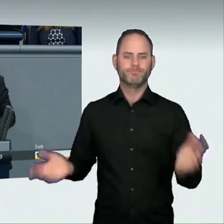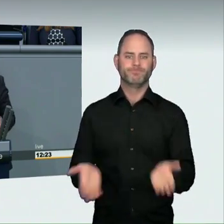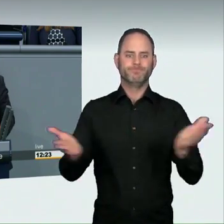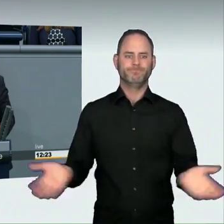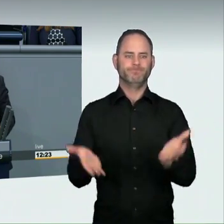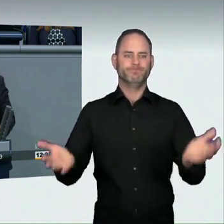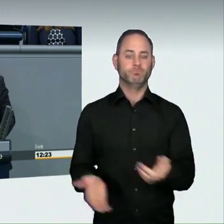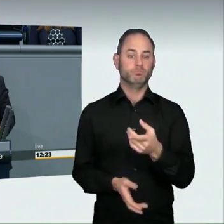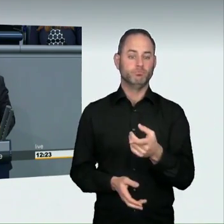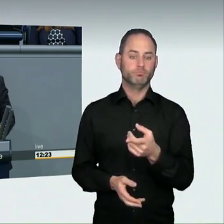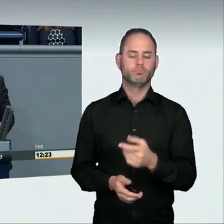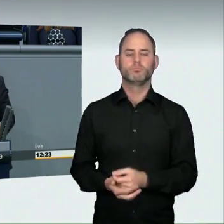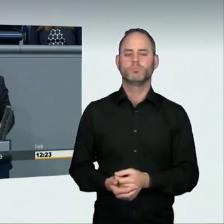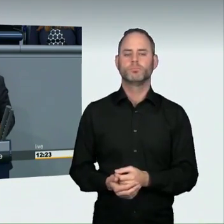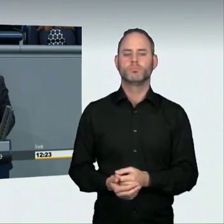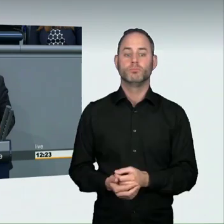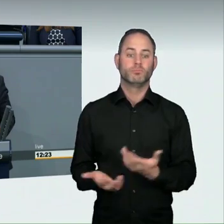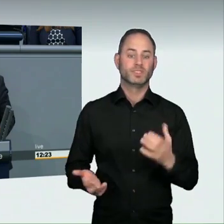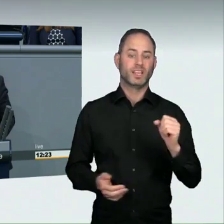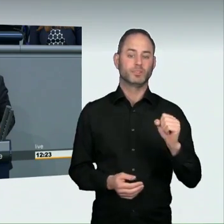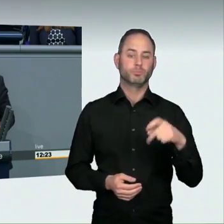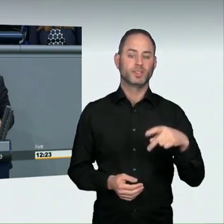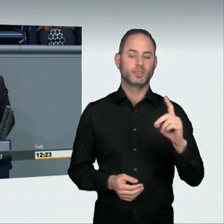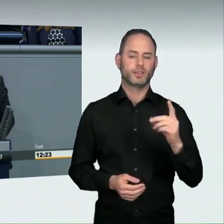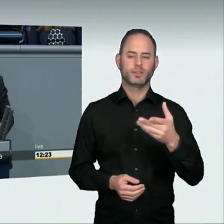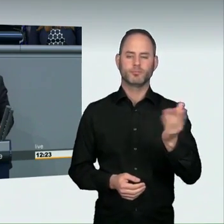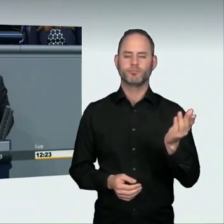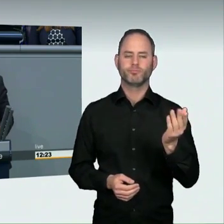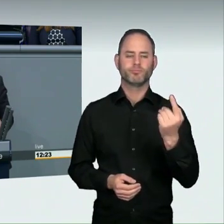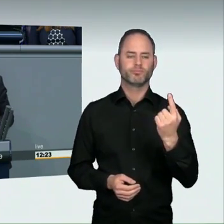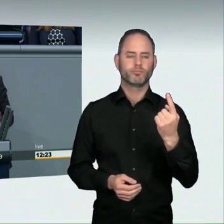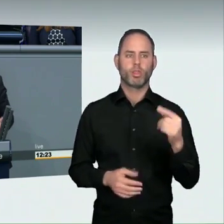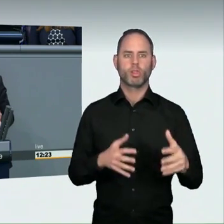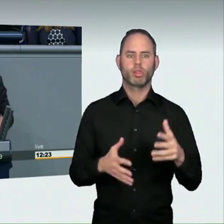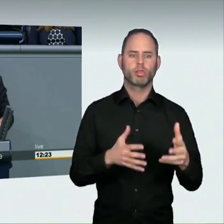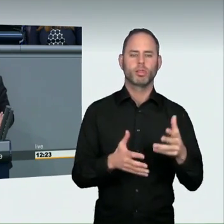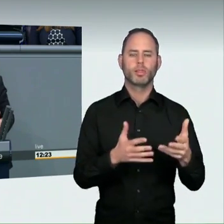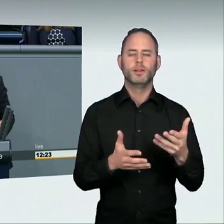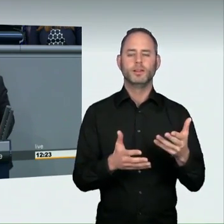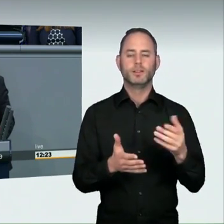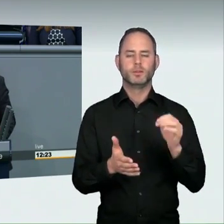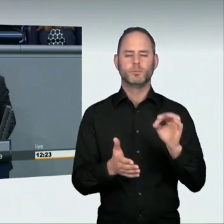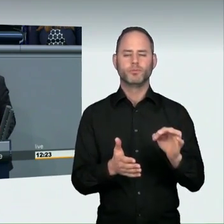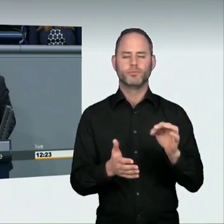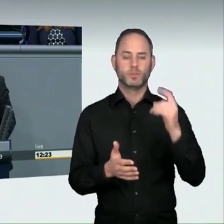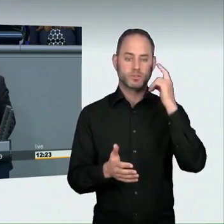dass Sie hier Krokodilstränen vergießen, aber nicht politisch handeln wollen. Das finde ich, ehrlich gesagt, angesichts der Situation